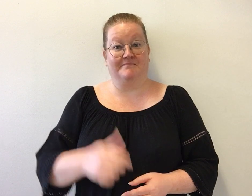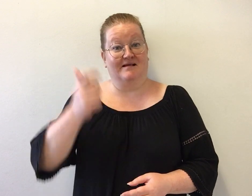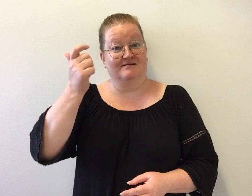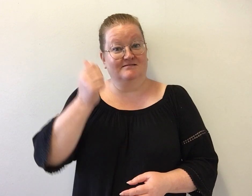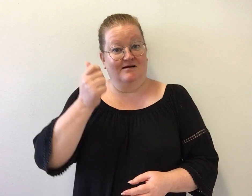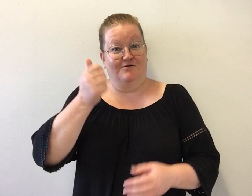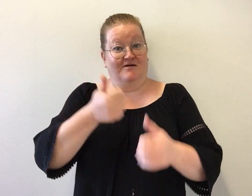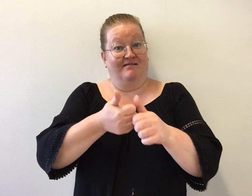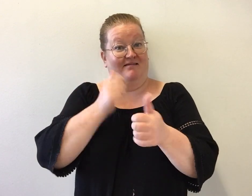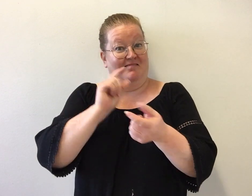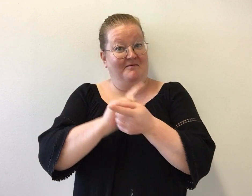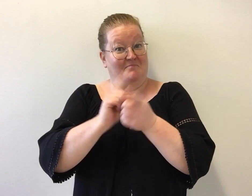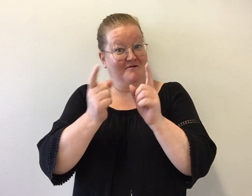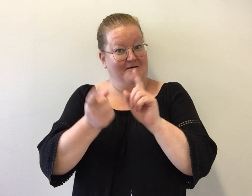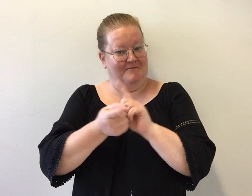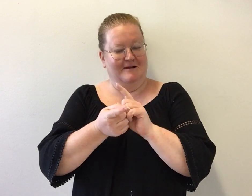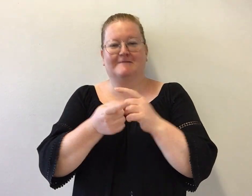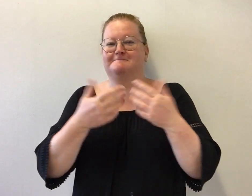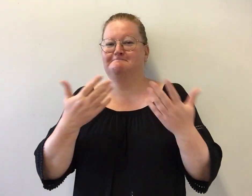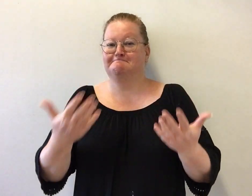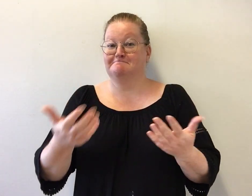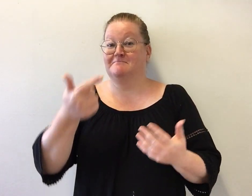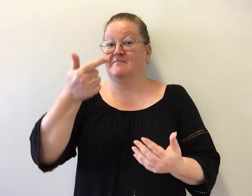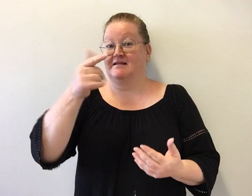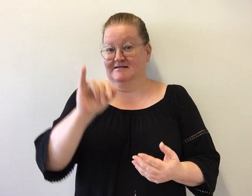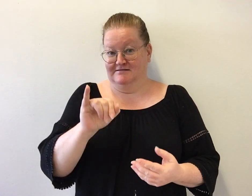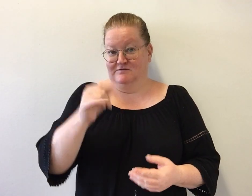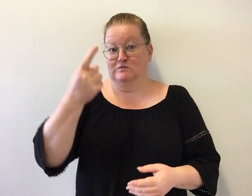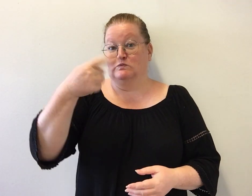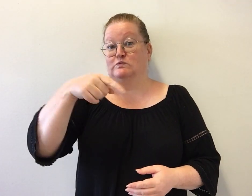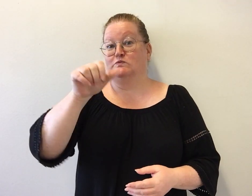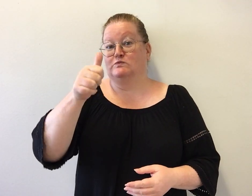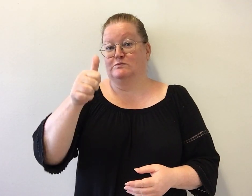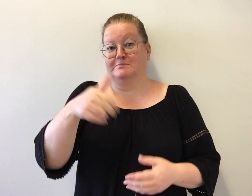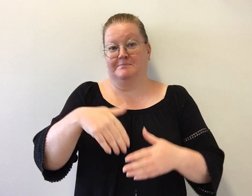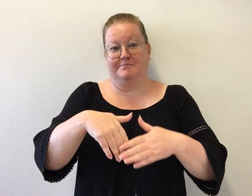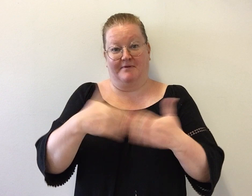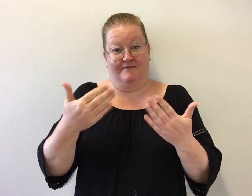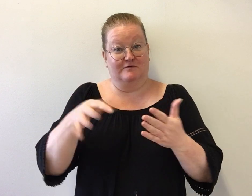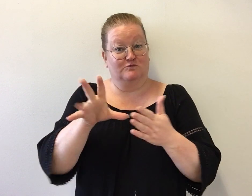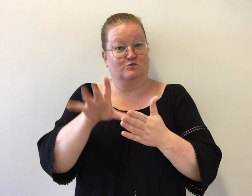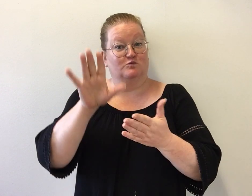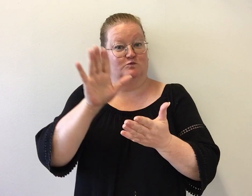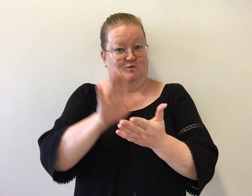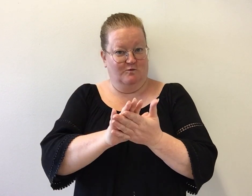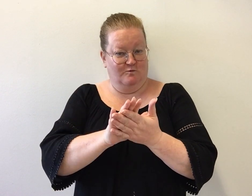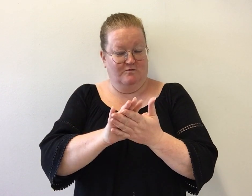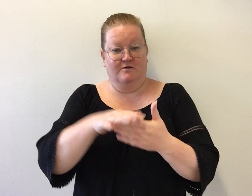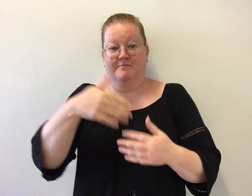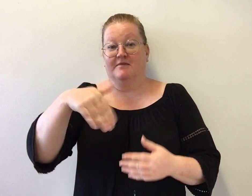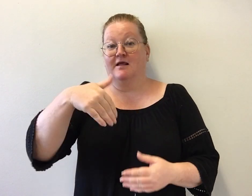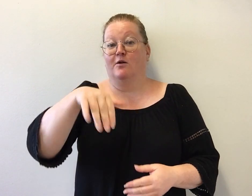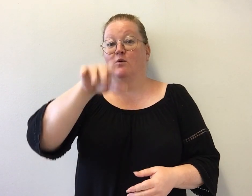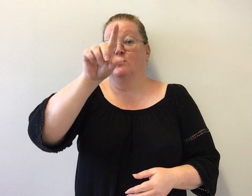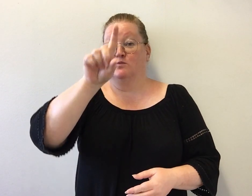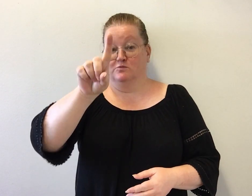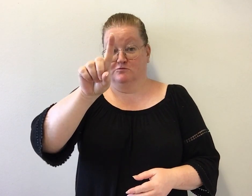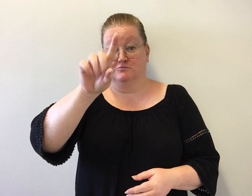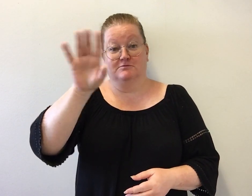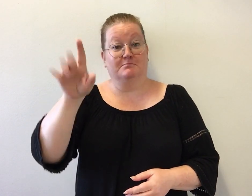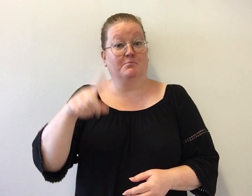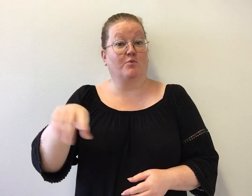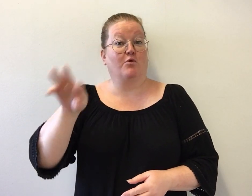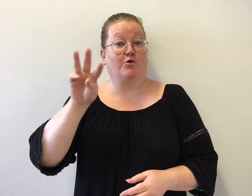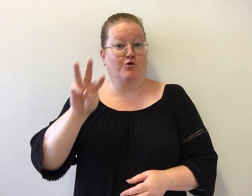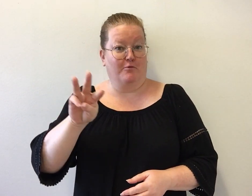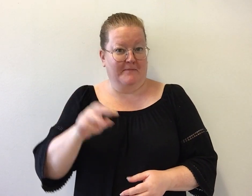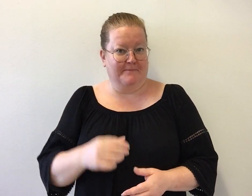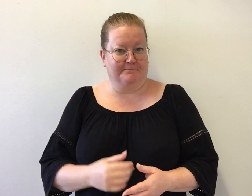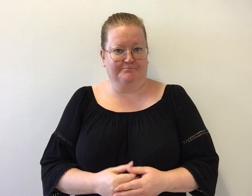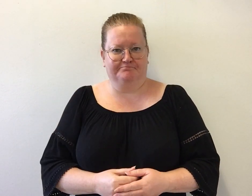Seniorien etätapaaminen pidetään tiistaina 19. syyskuuta klo 13.00-14.30.